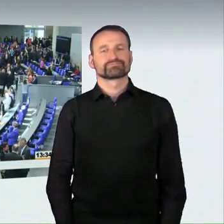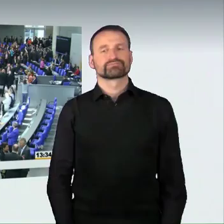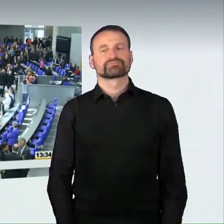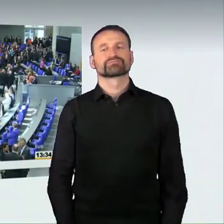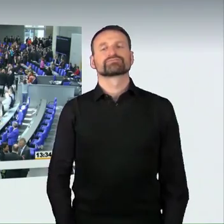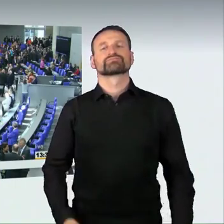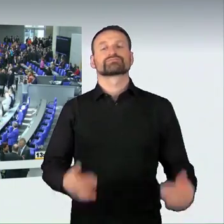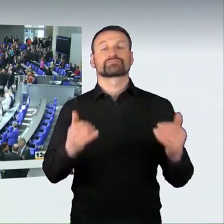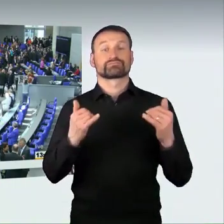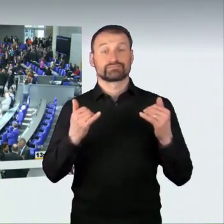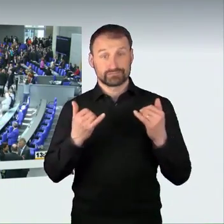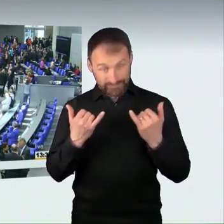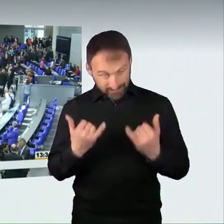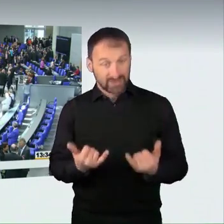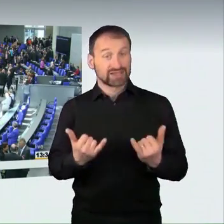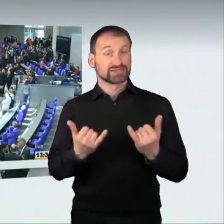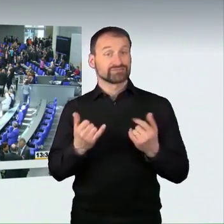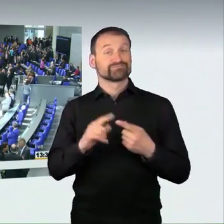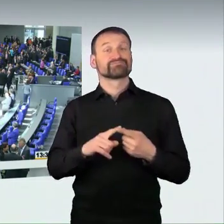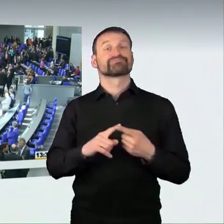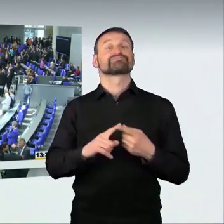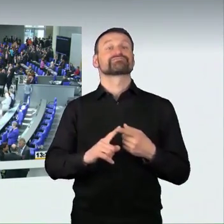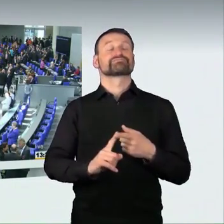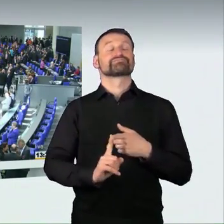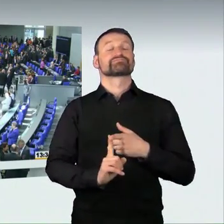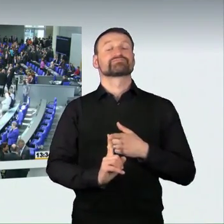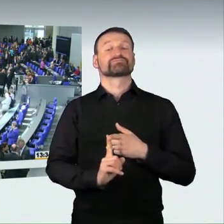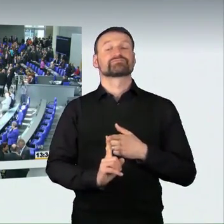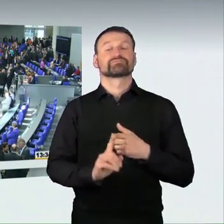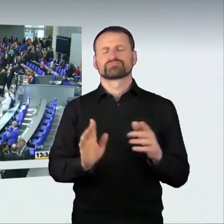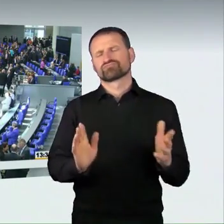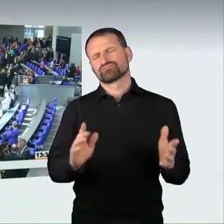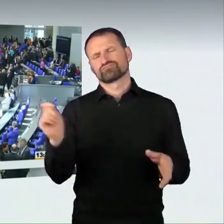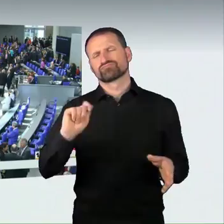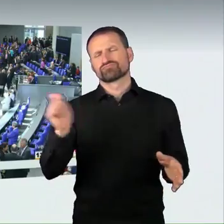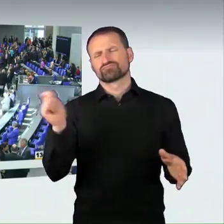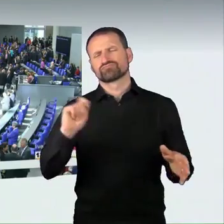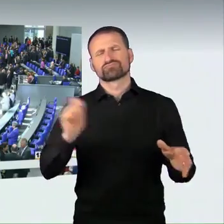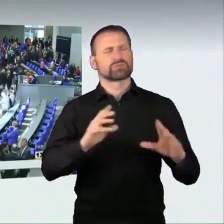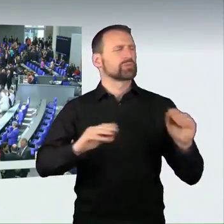Wir kommen jetzt zur Abstimmung